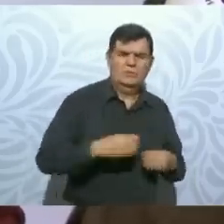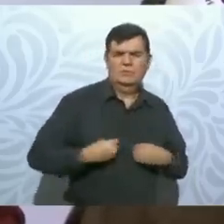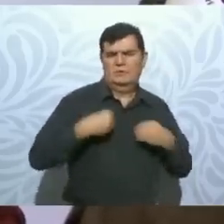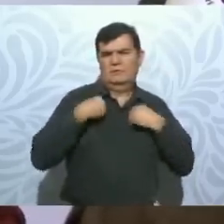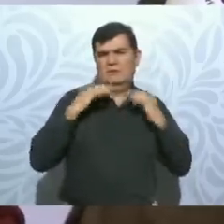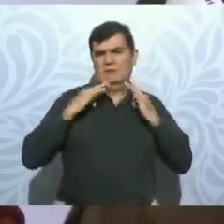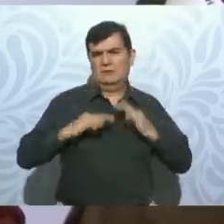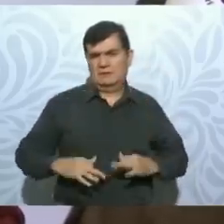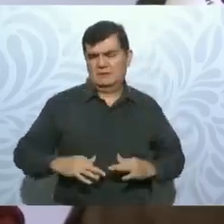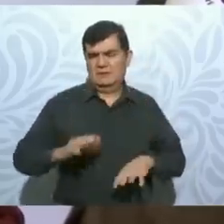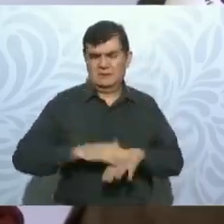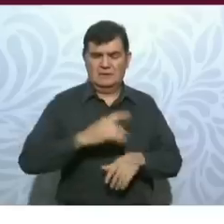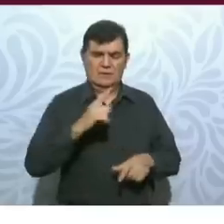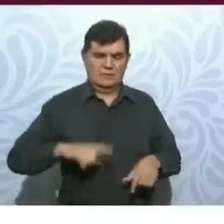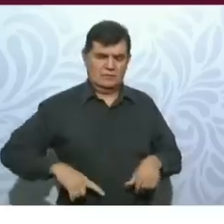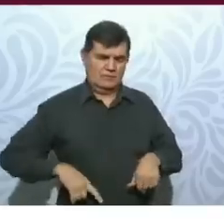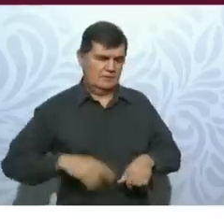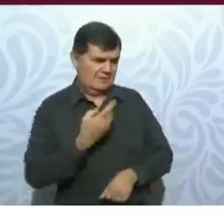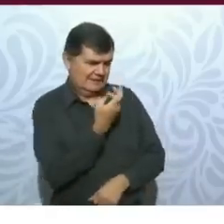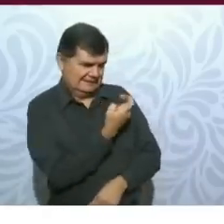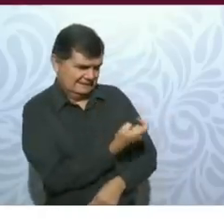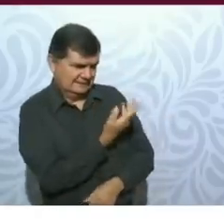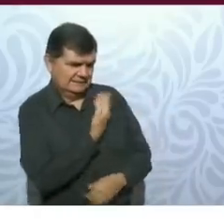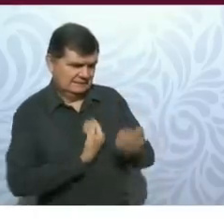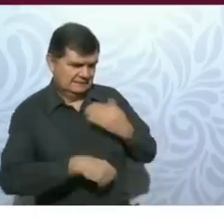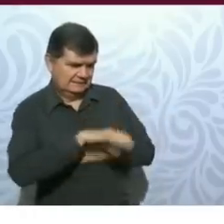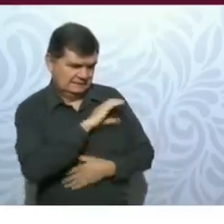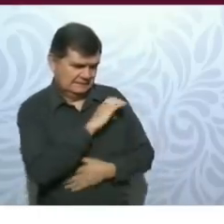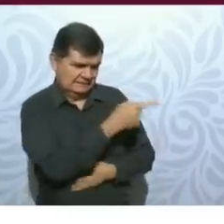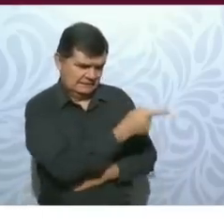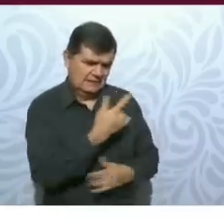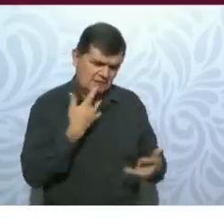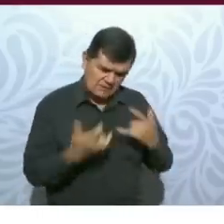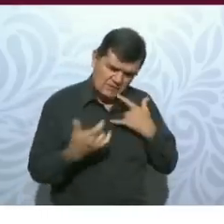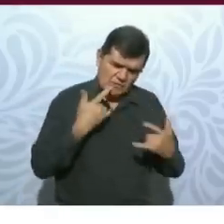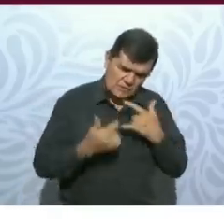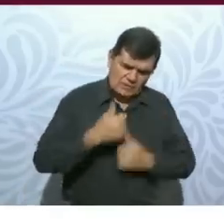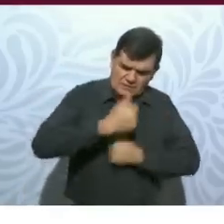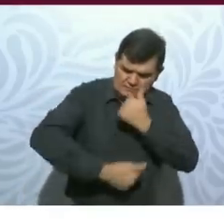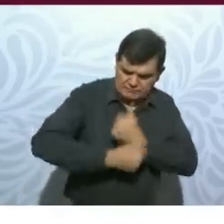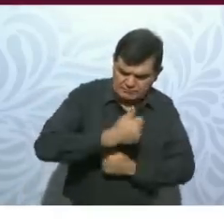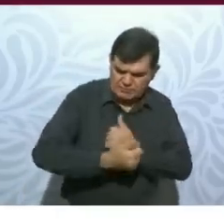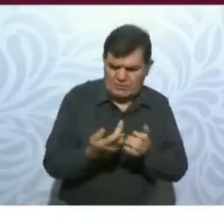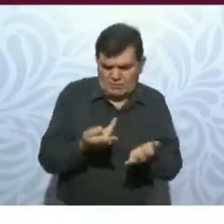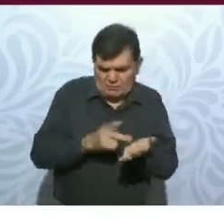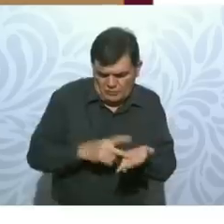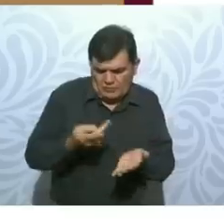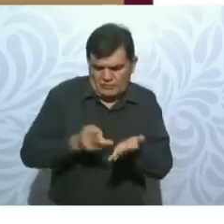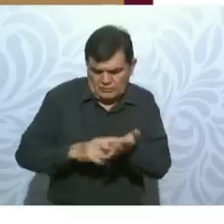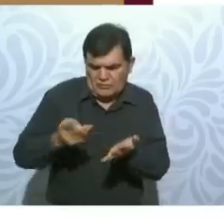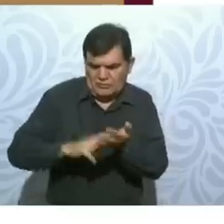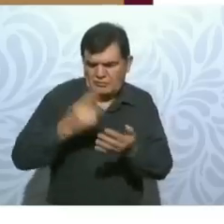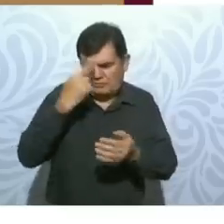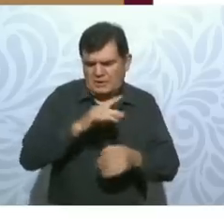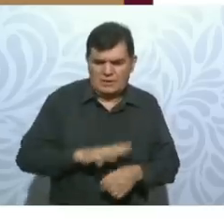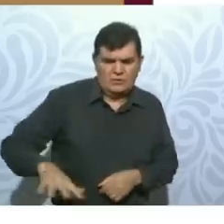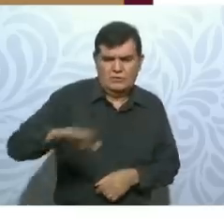de la presidenta Claudia sh hará todo lo posible y más para lograr el bienestar y tranquilidad de